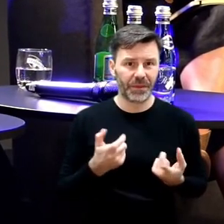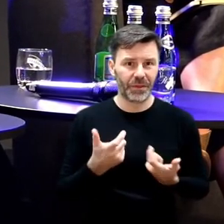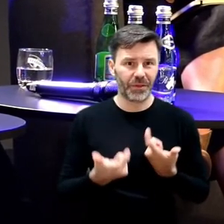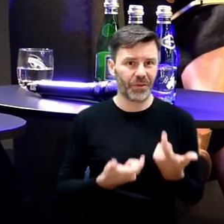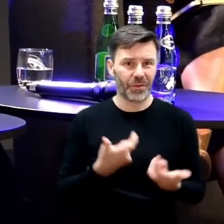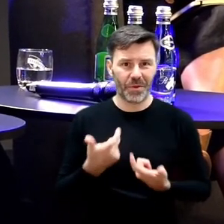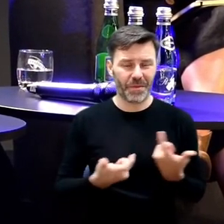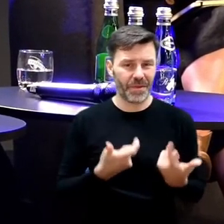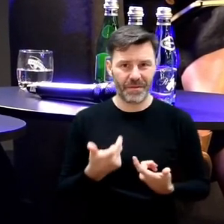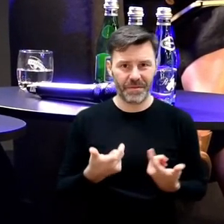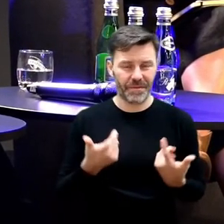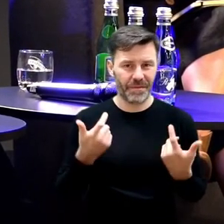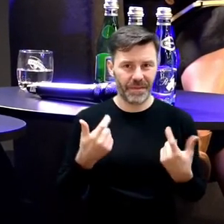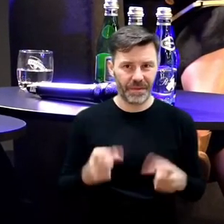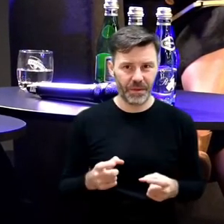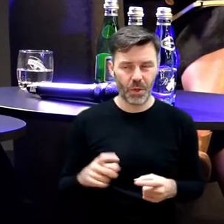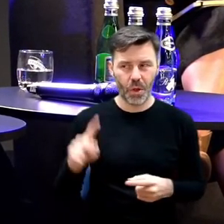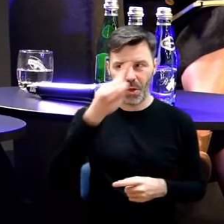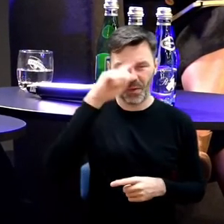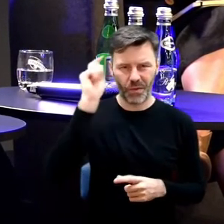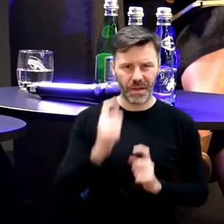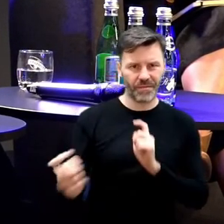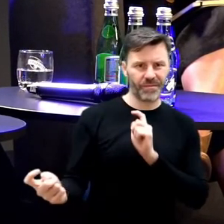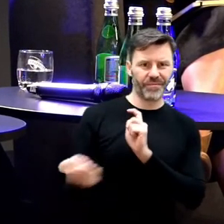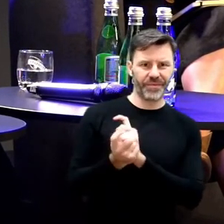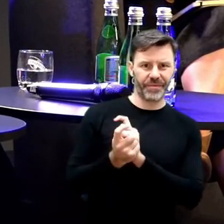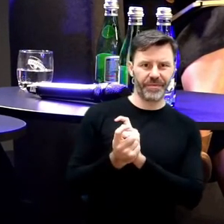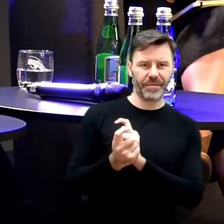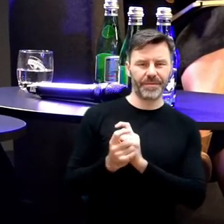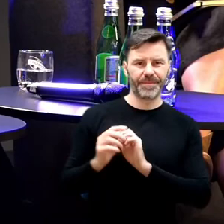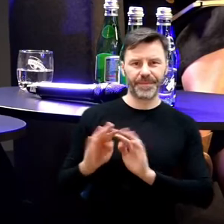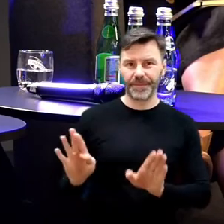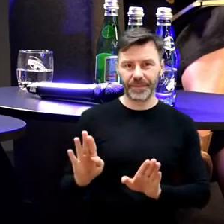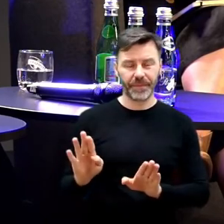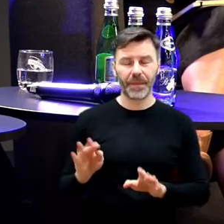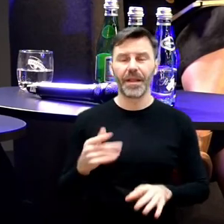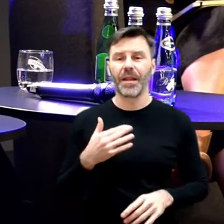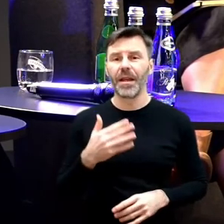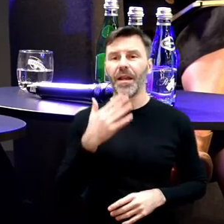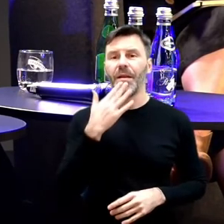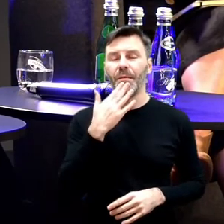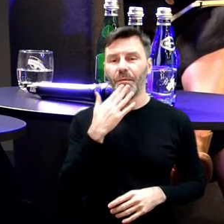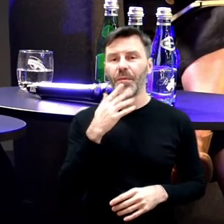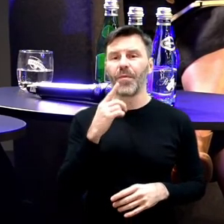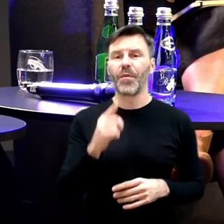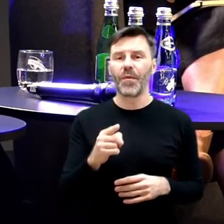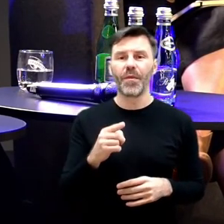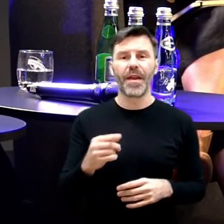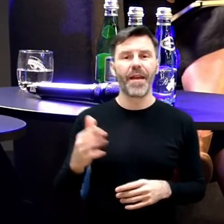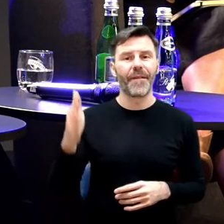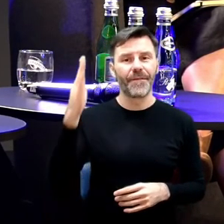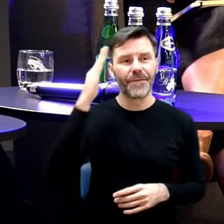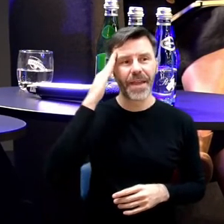Więc my musimy o tych emocjach rozmawiać i ja mówię o medialnej kwestii, o wiedzy powszechnej i o medialnym przekazie.